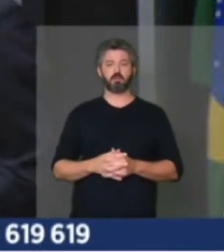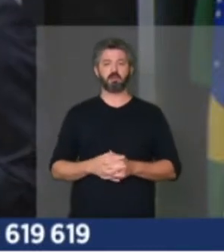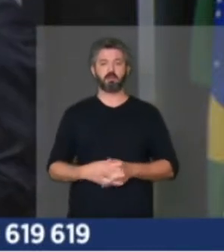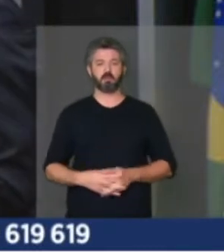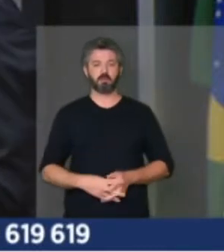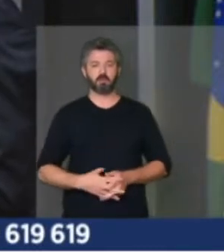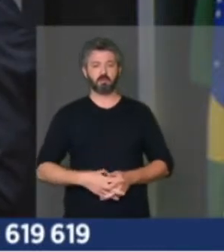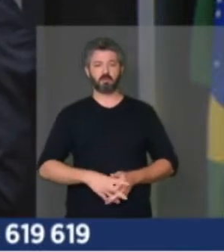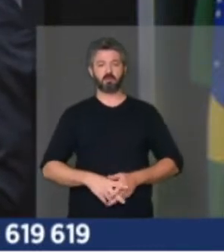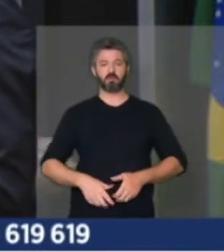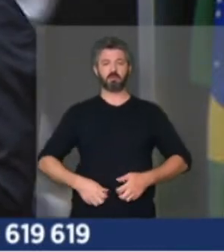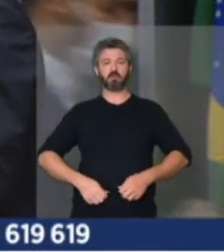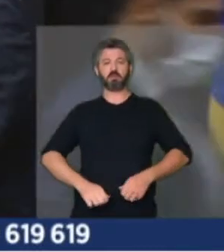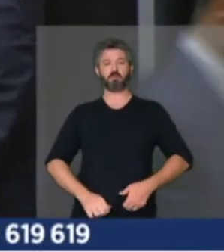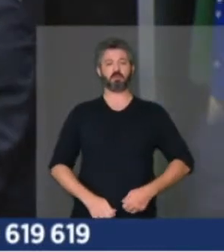CLARAMENTE EXCEDER O SEU PRÓPRIO MÉRITO E AS